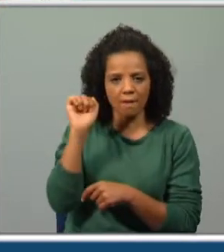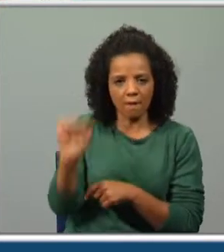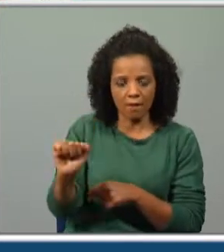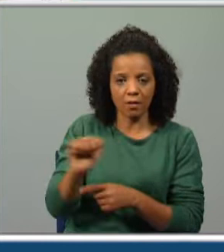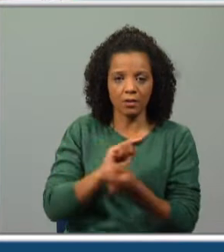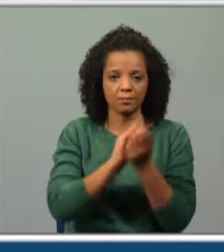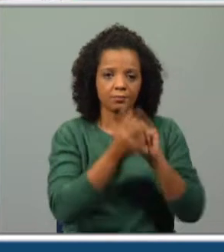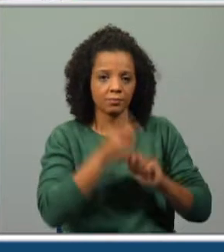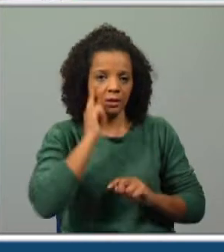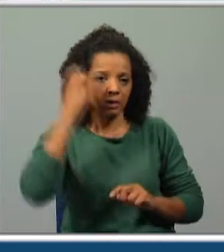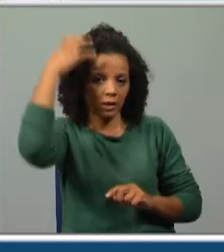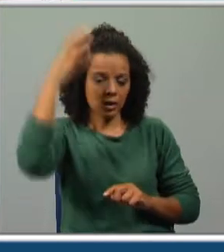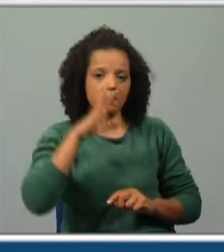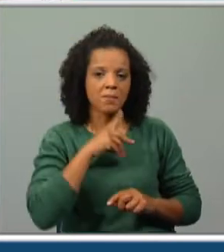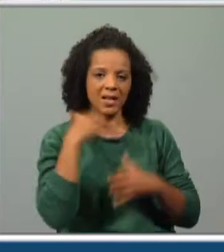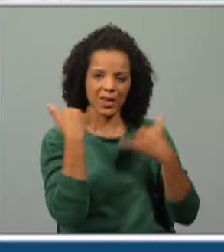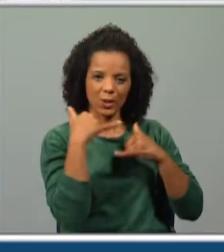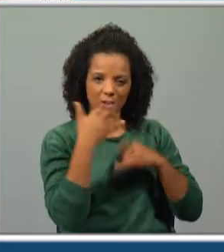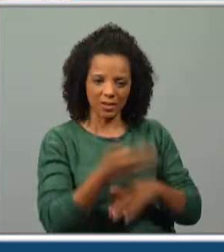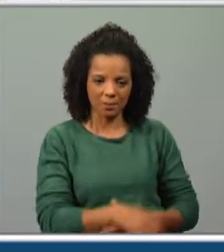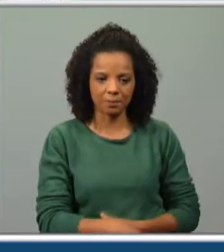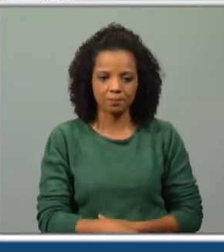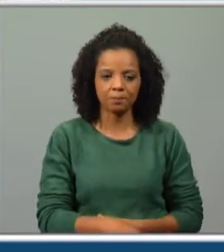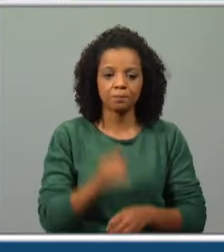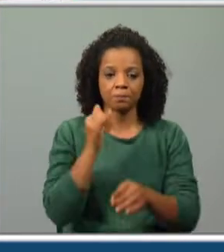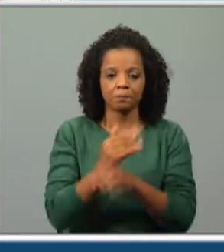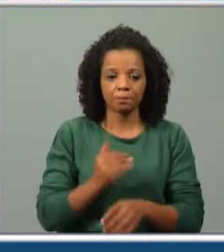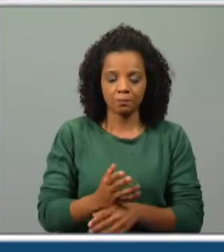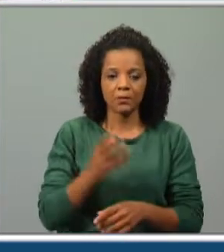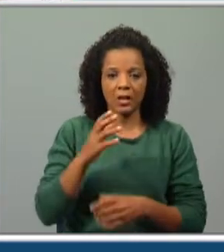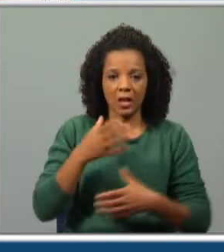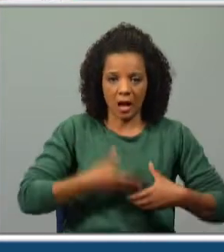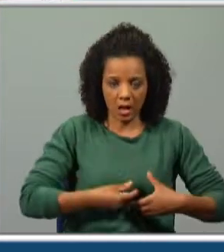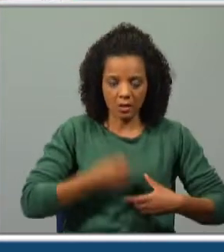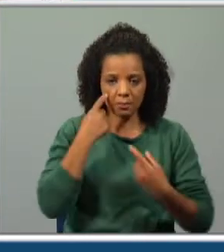oposição à rainha a mãe ditosa as restantes alusões a águia sublinha é uma 反對女王快樂的母親鷹強調的其他典故是